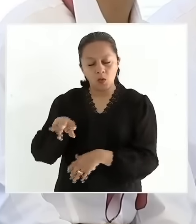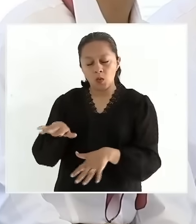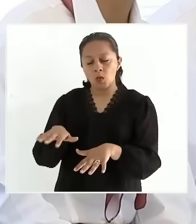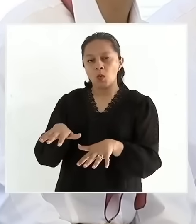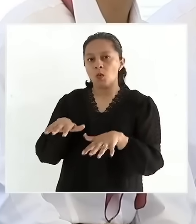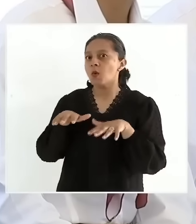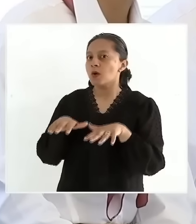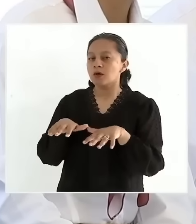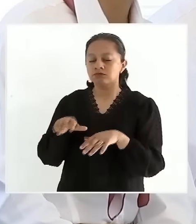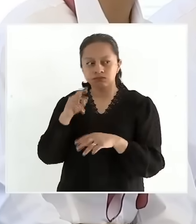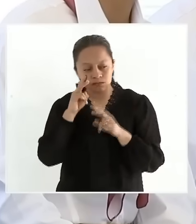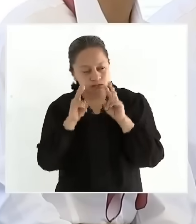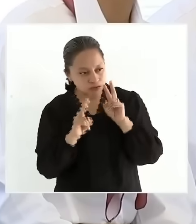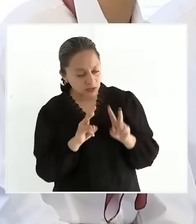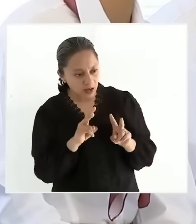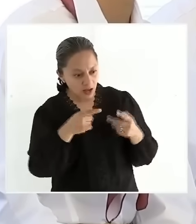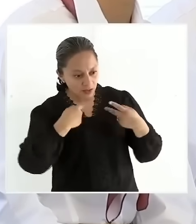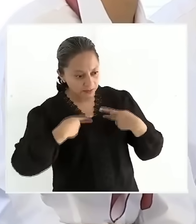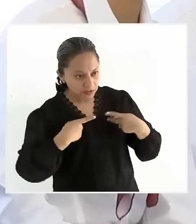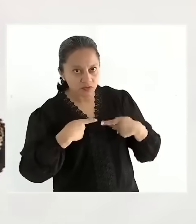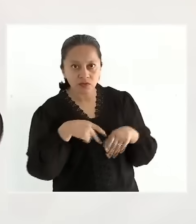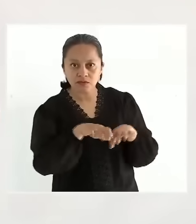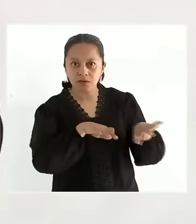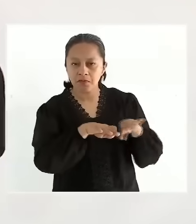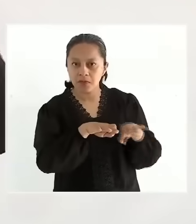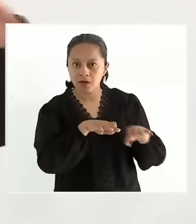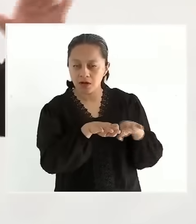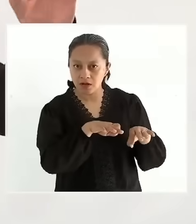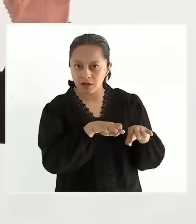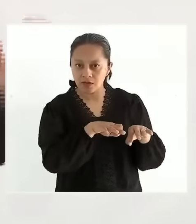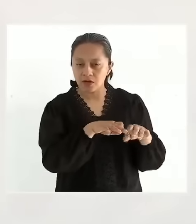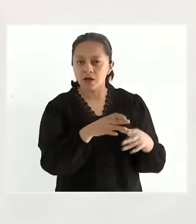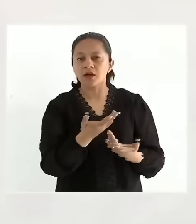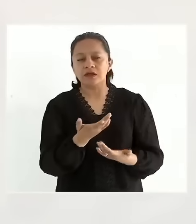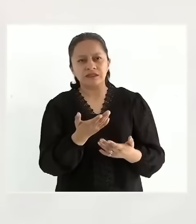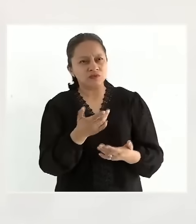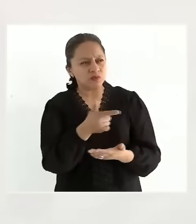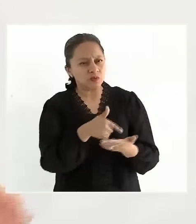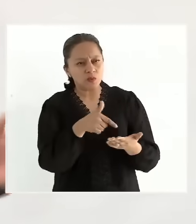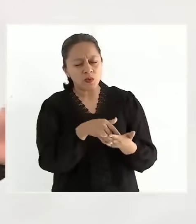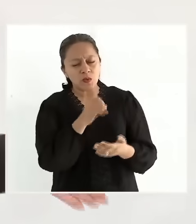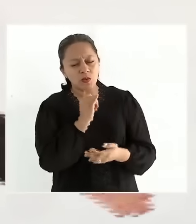ver a todos los trabajadores cuando estábamos los lugares más recónditos del estado. Abríamos